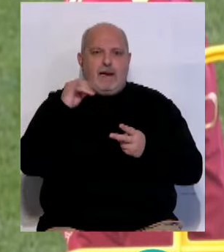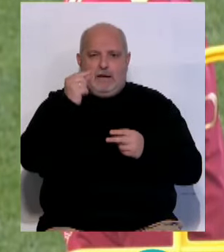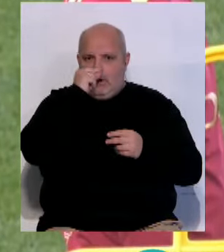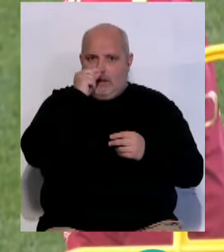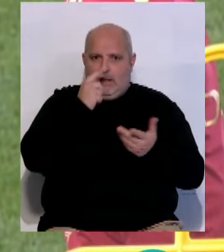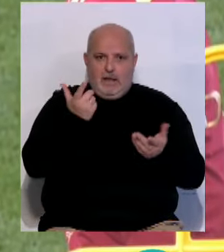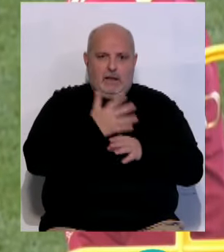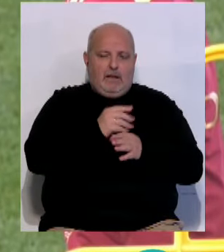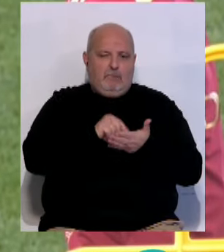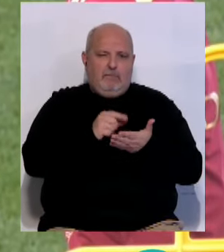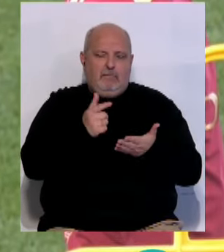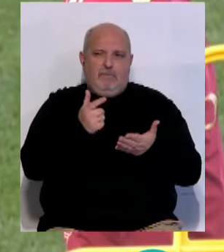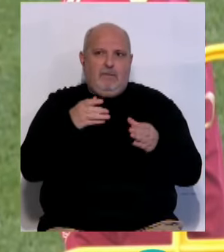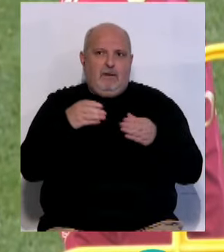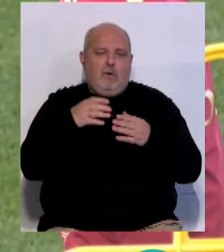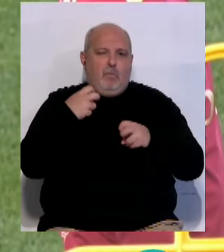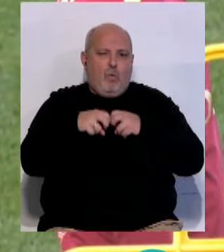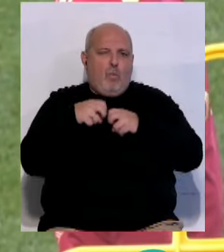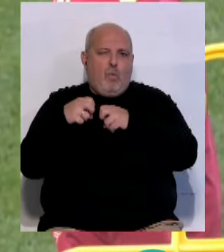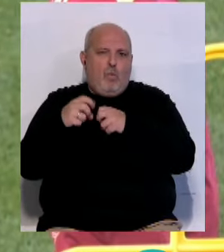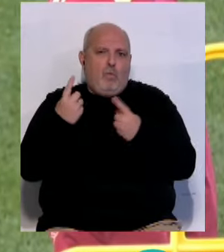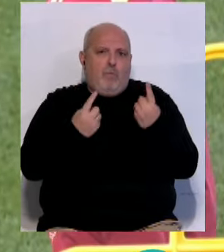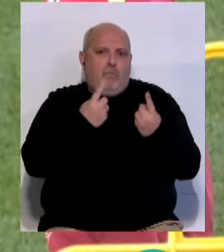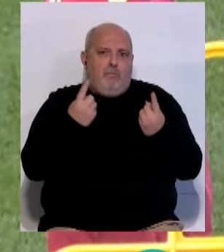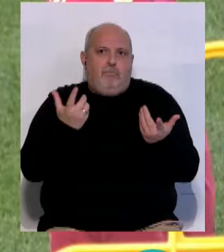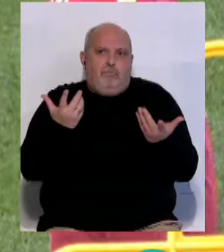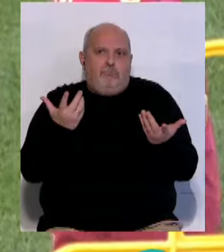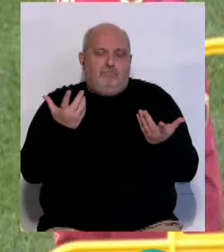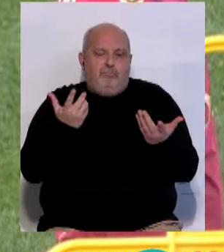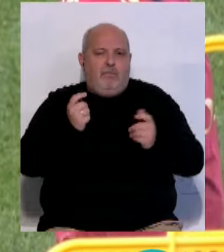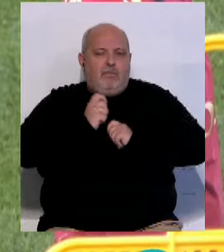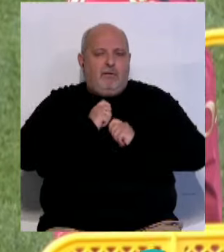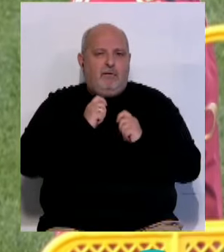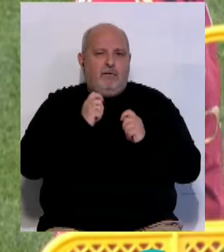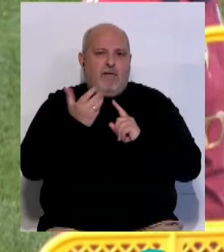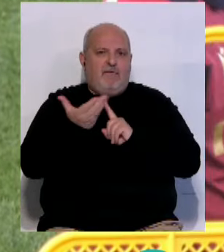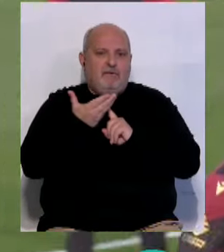plantilla en la que la Plaga de lesiones y bajas forma pues te est de muy mermado que tú tengas